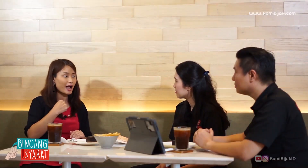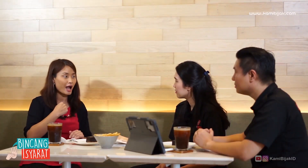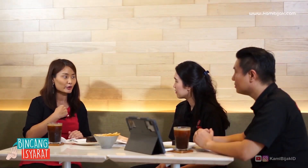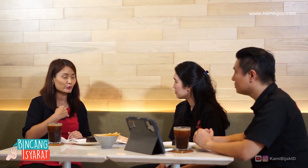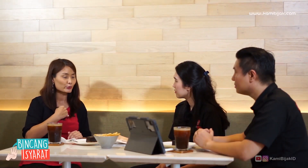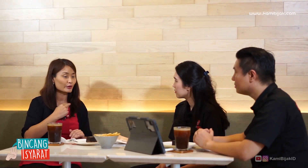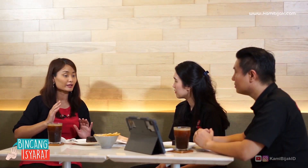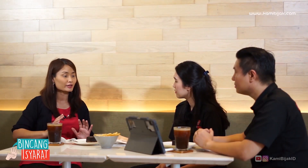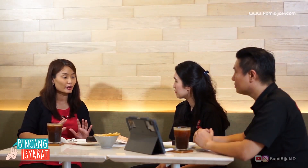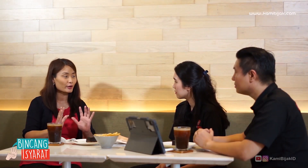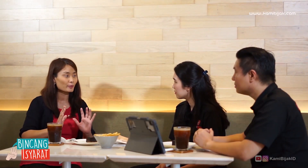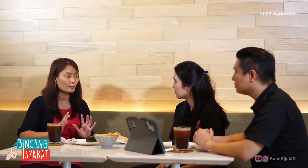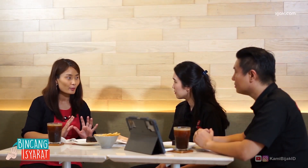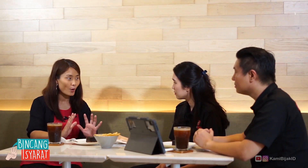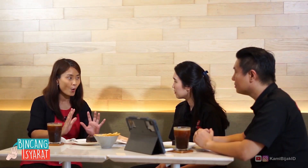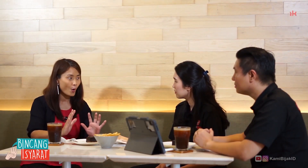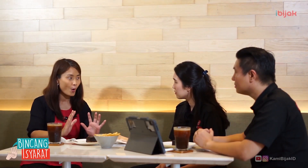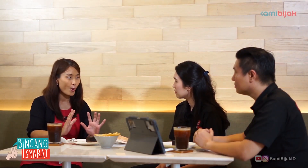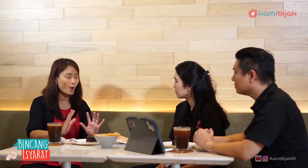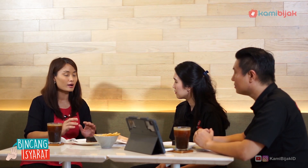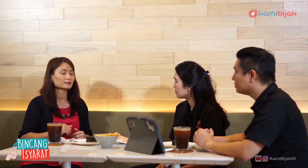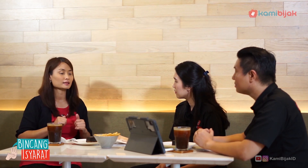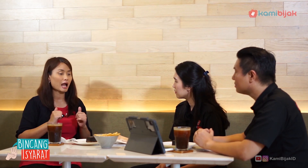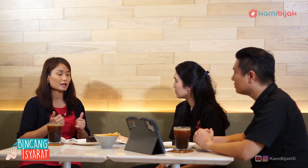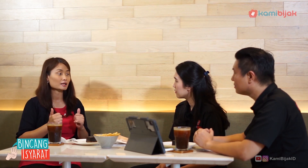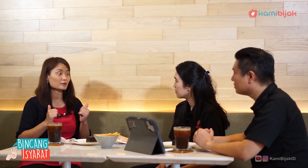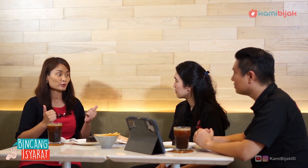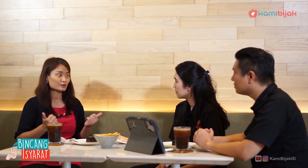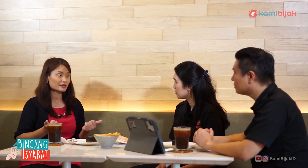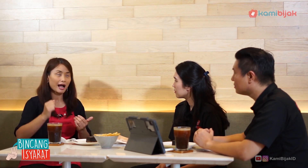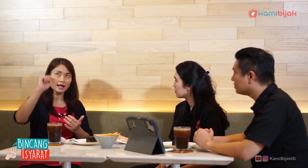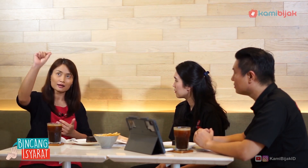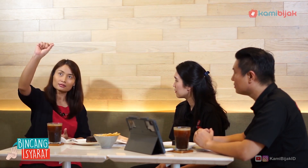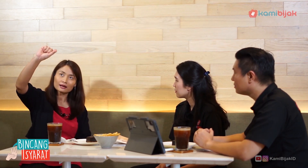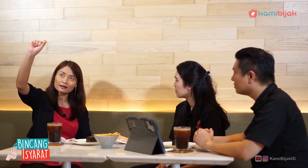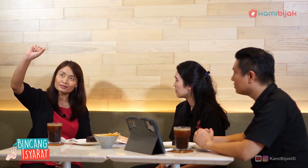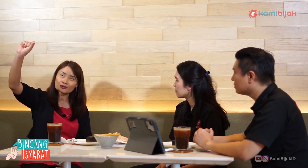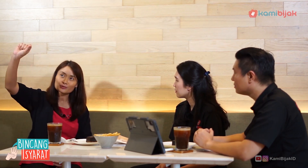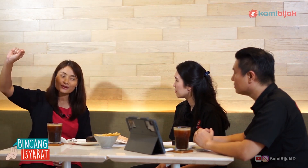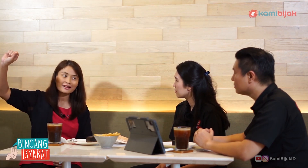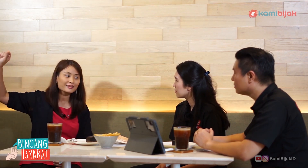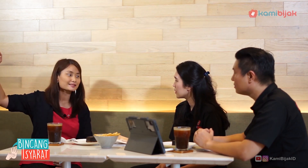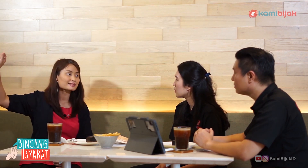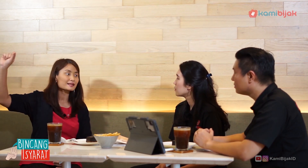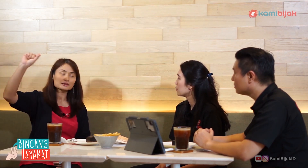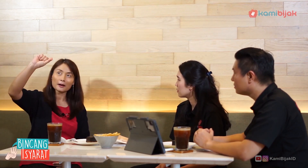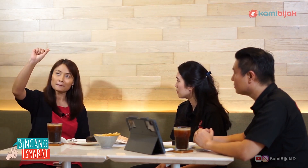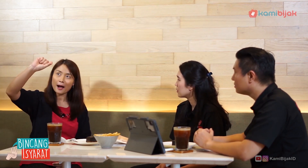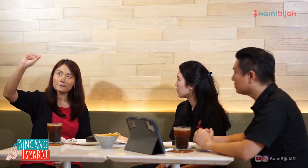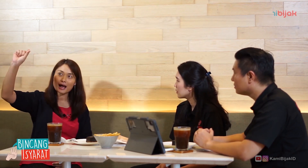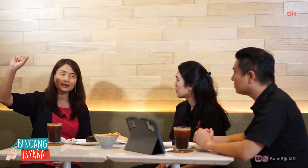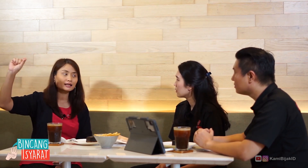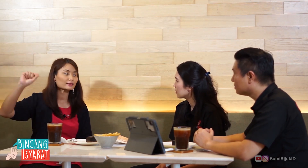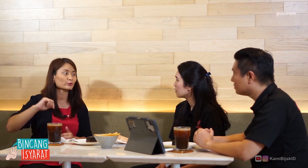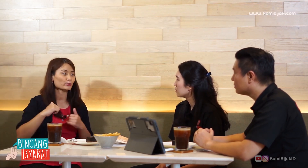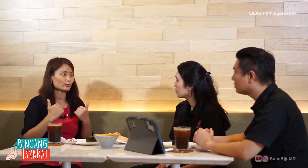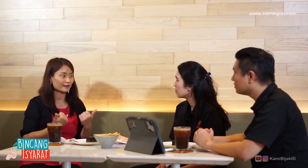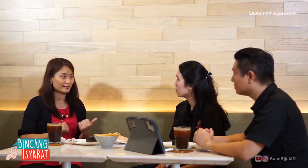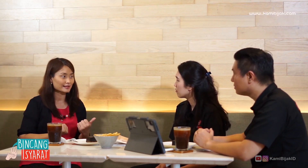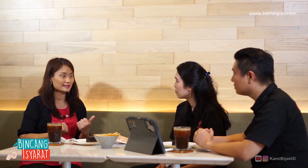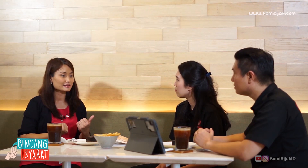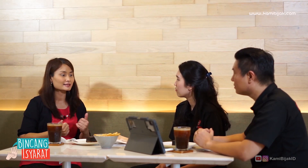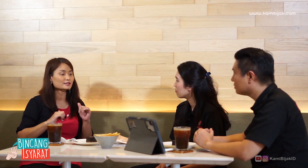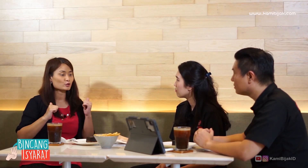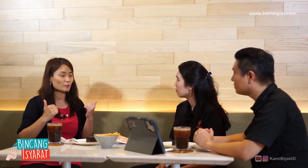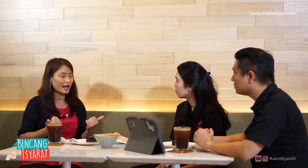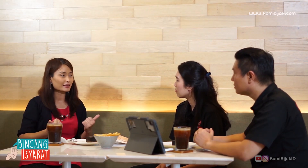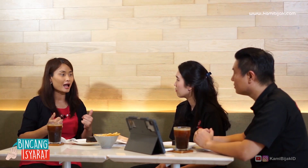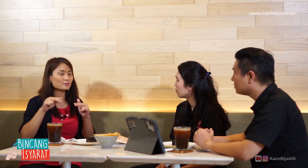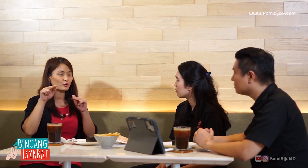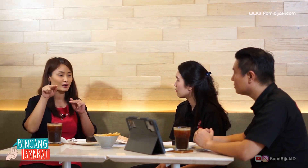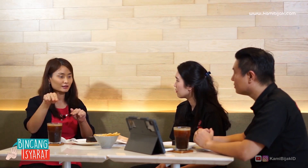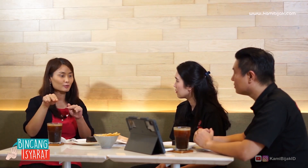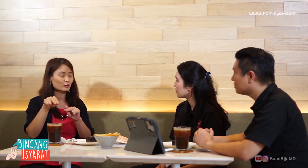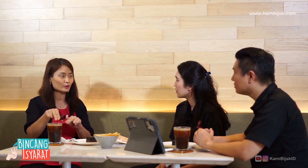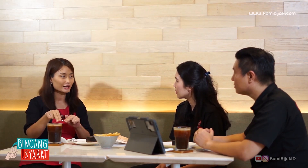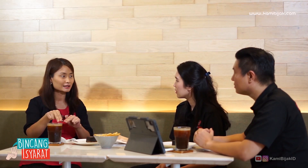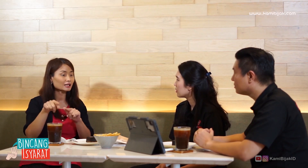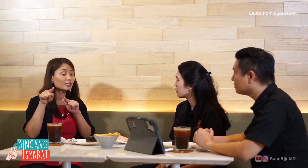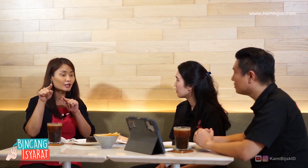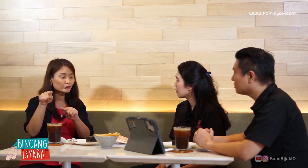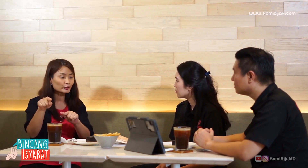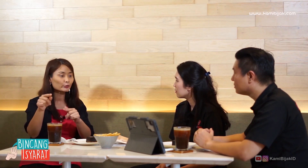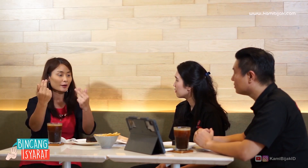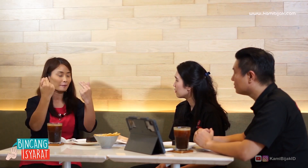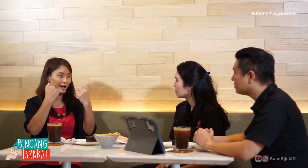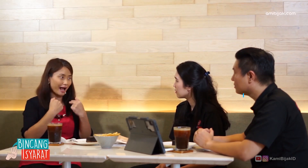Kemudian secara tertulis di papan tulis supaya murid-murid itu paham.